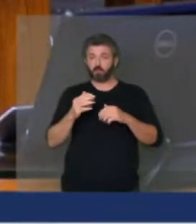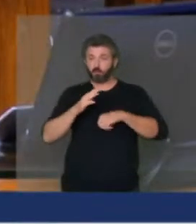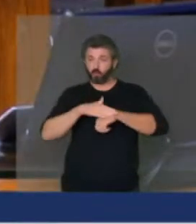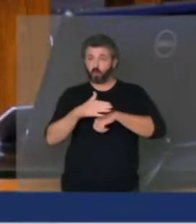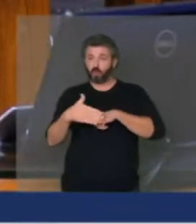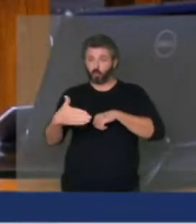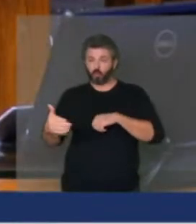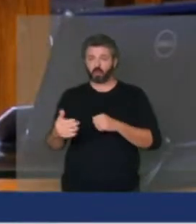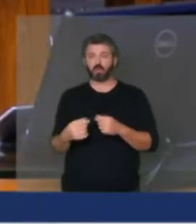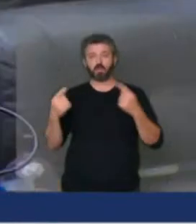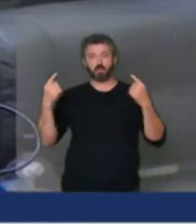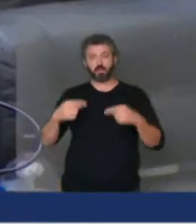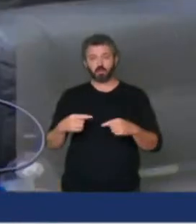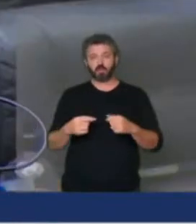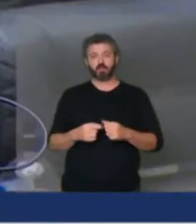FAVOR DA RETIRADA DE PAUTA. -- [PRESIDENTE]: